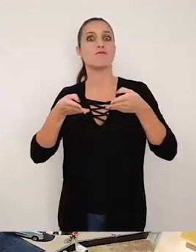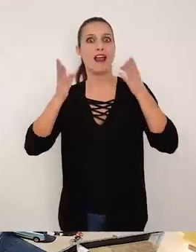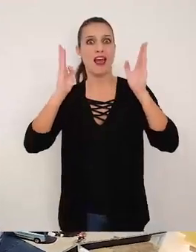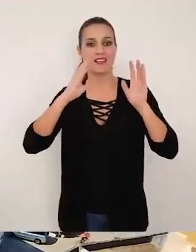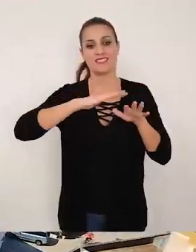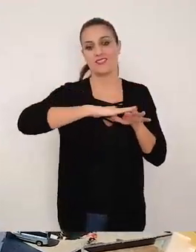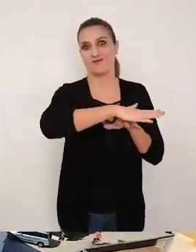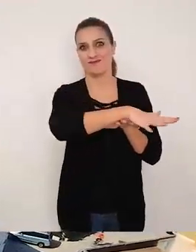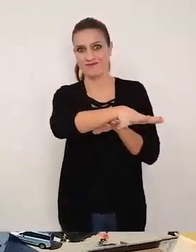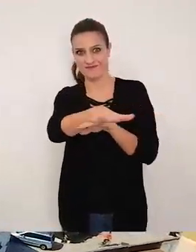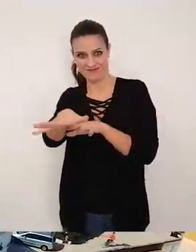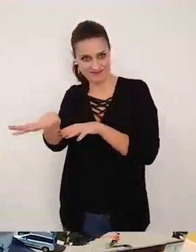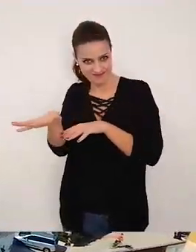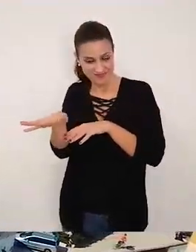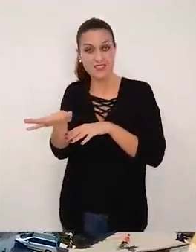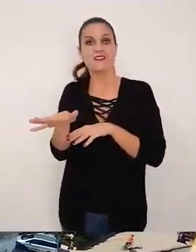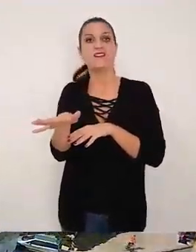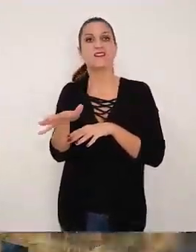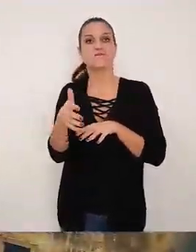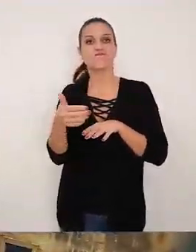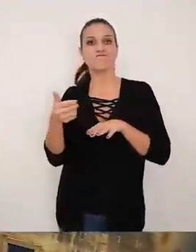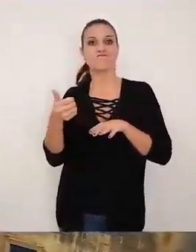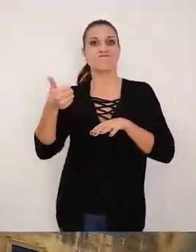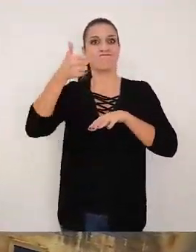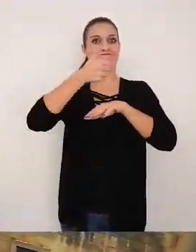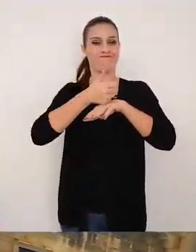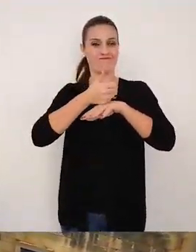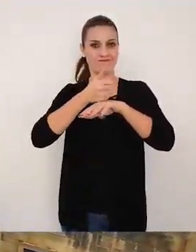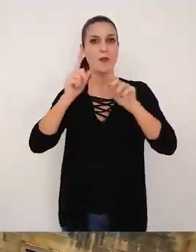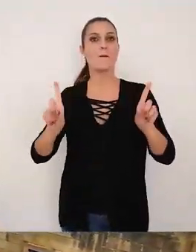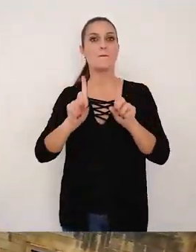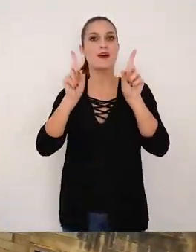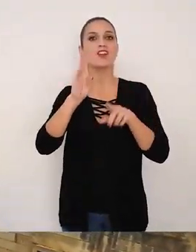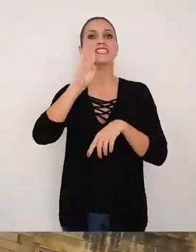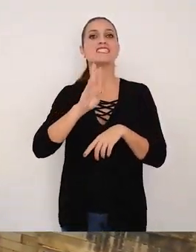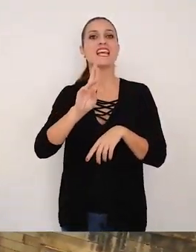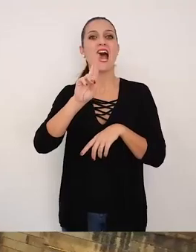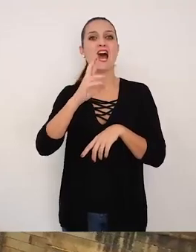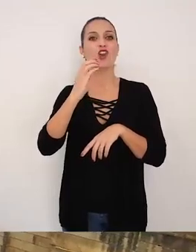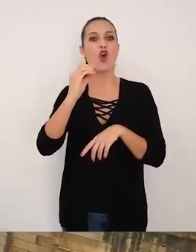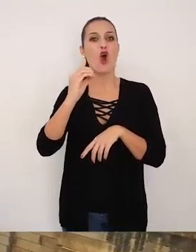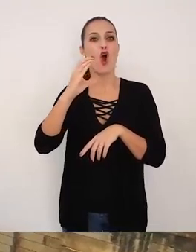piazza Municipio in cui spicca la guglia barocca di San Rocco, eretta nel centro del paese